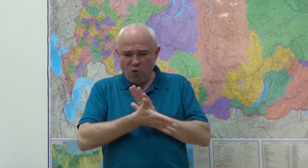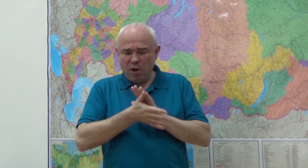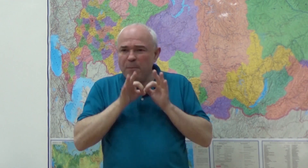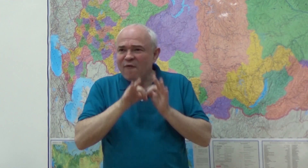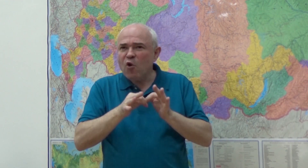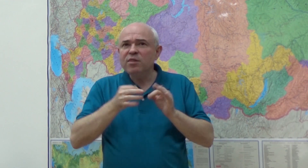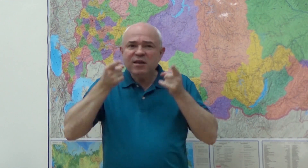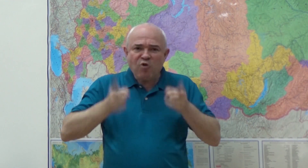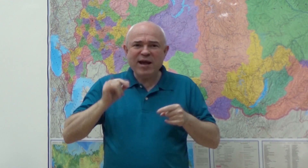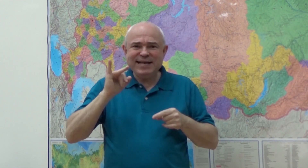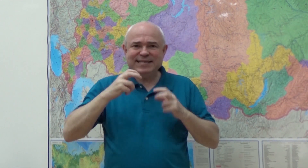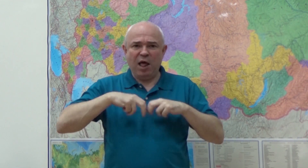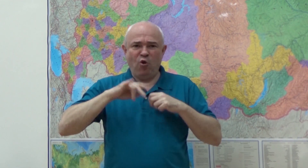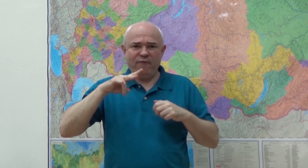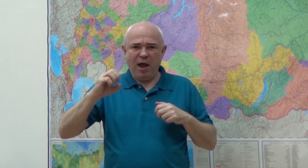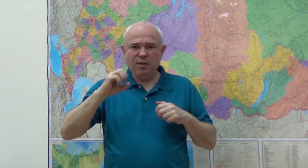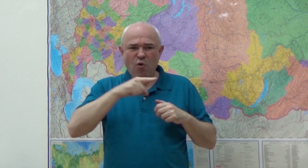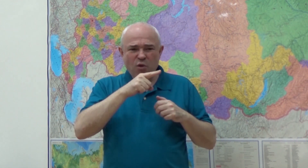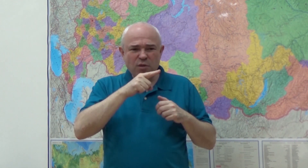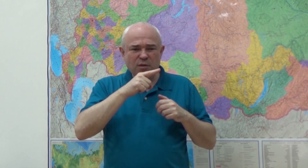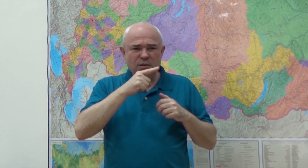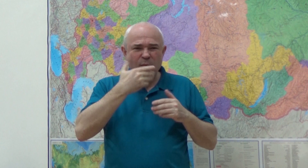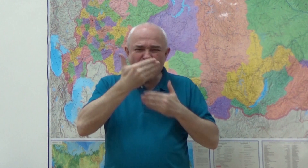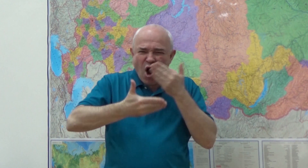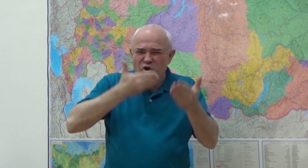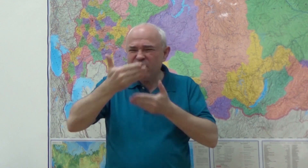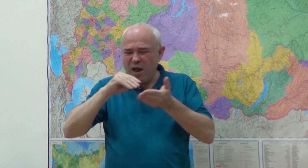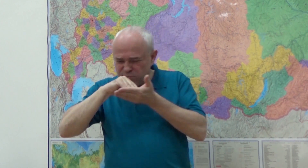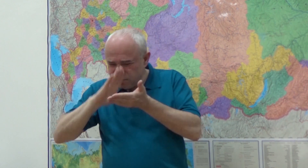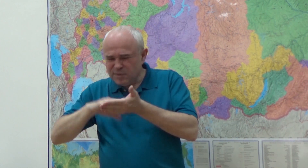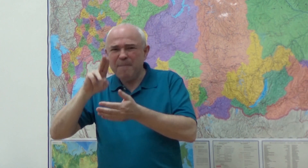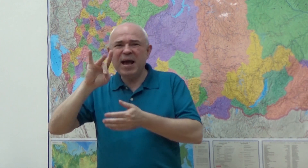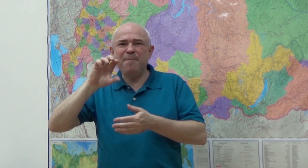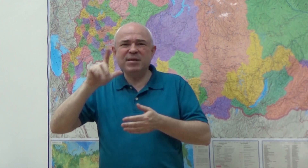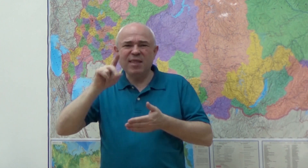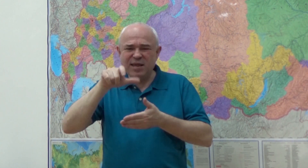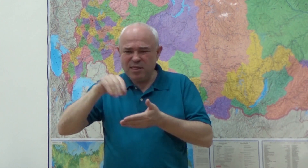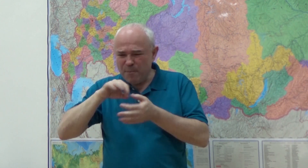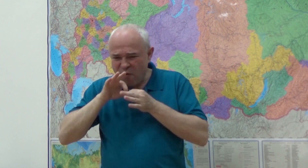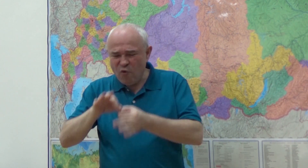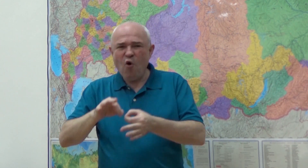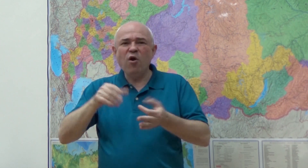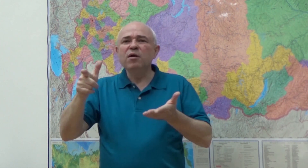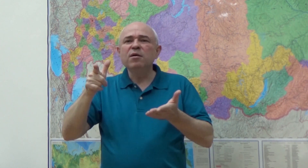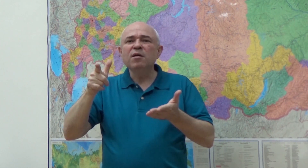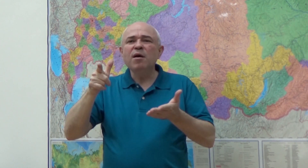Он провёл настоящее исследование. Он опрашивал, записывал детали, провёл перепись населения,